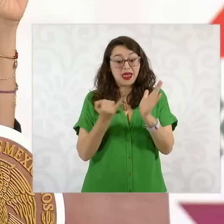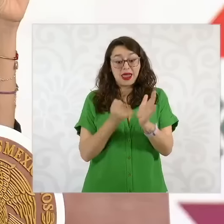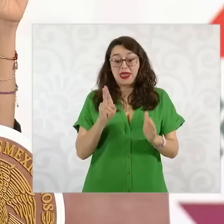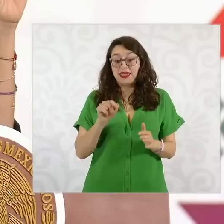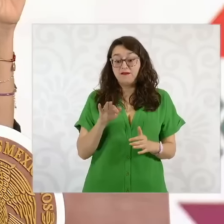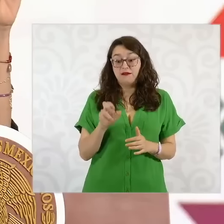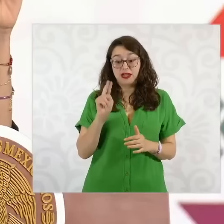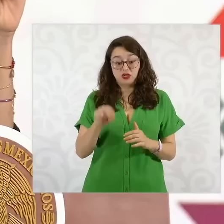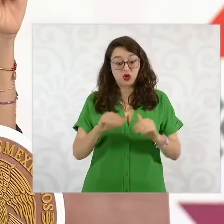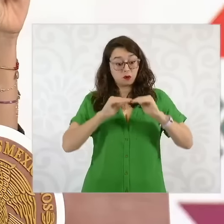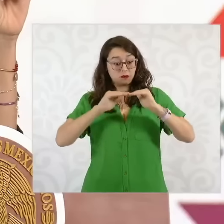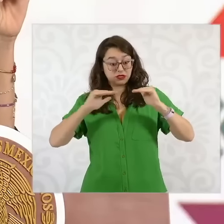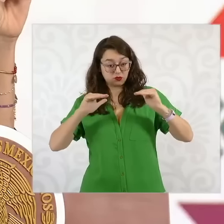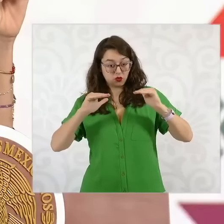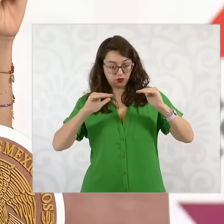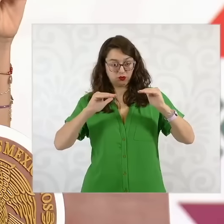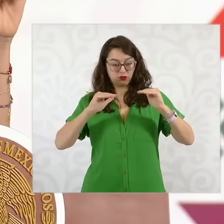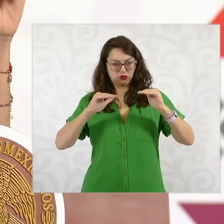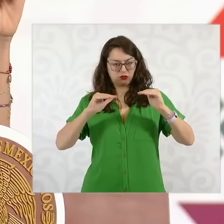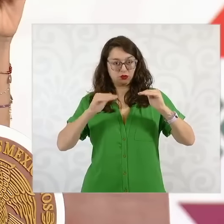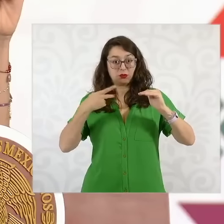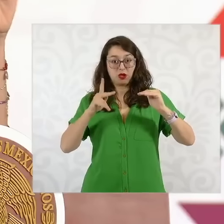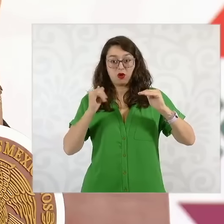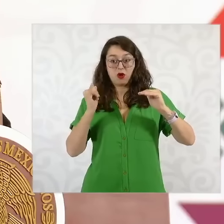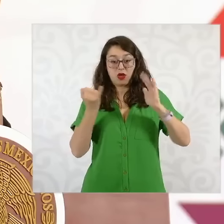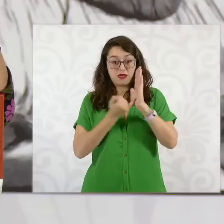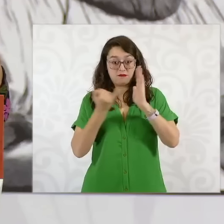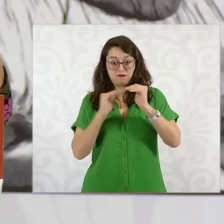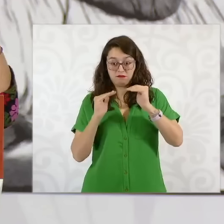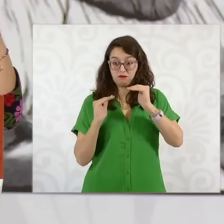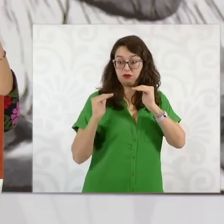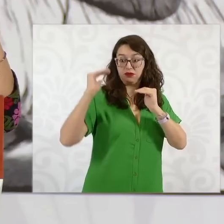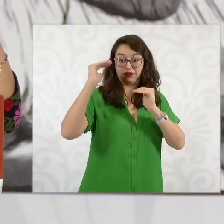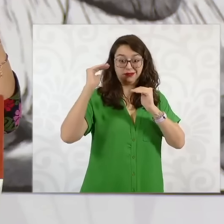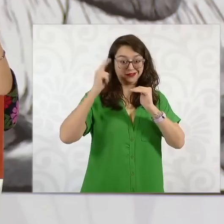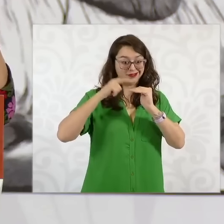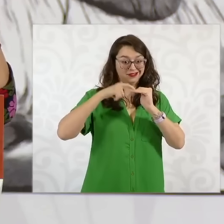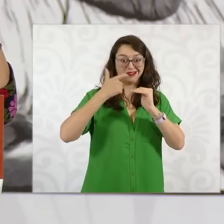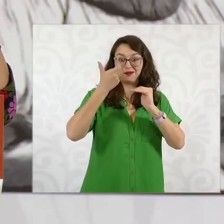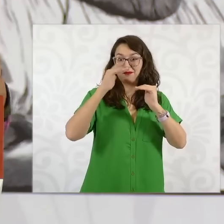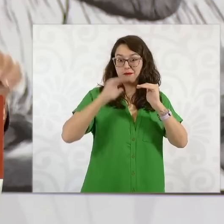precio, pero aumenta la inflación, pues quiere decir que en términos reales disminuyó un poco